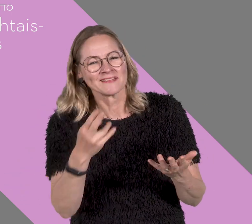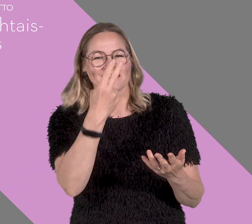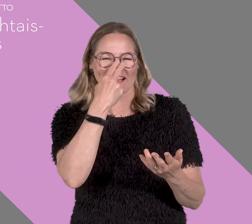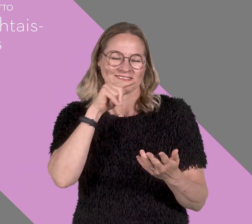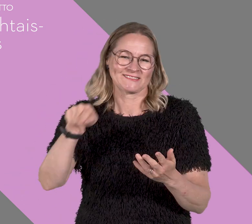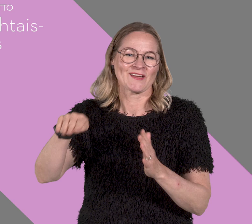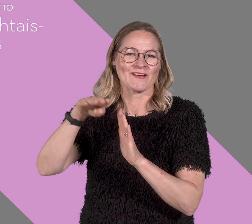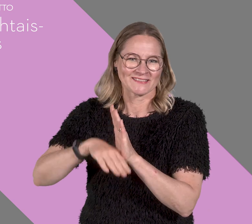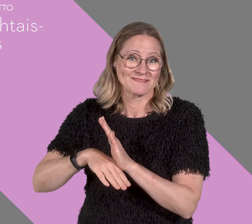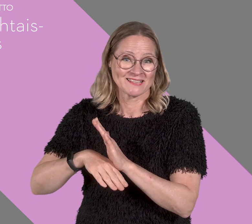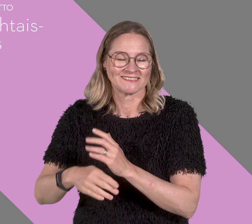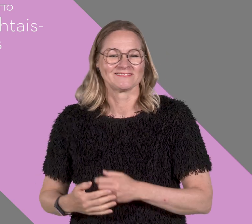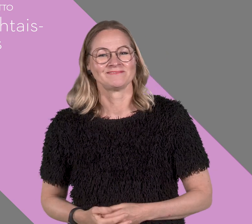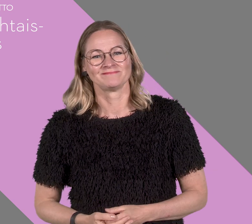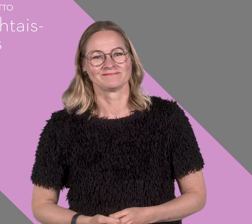Se selviää vain katsomalla!